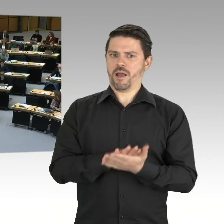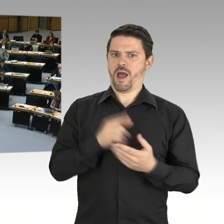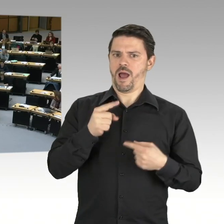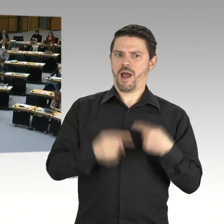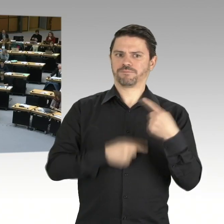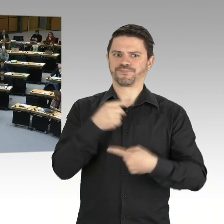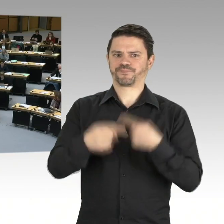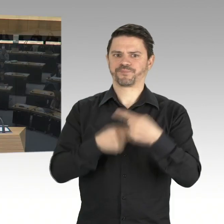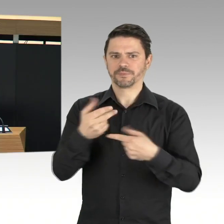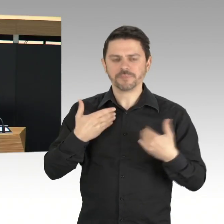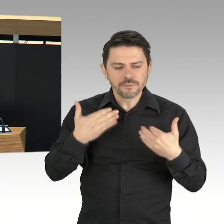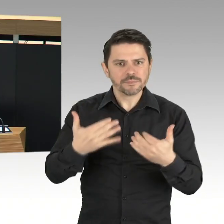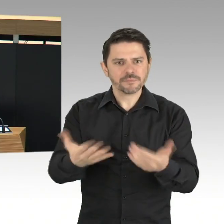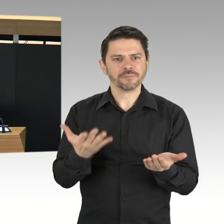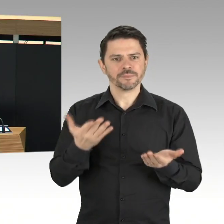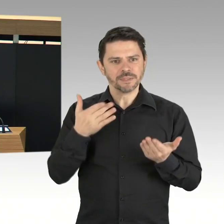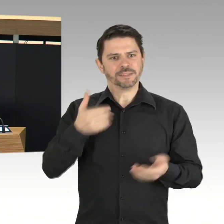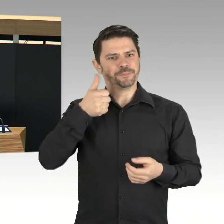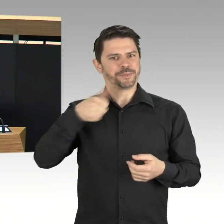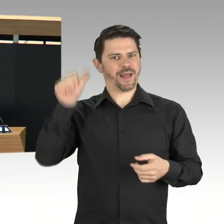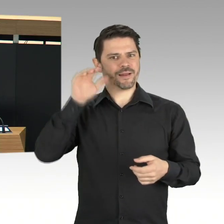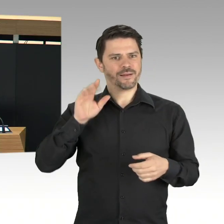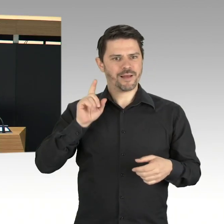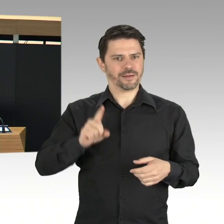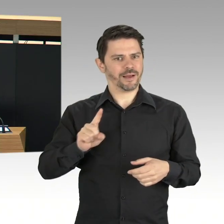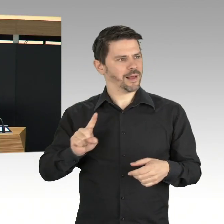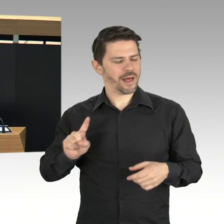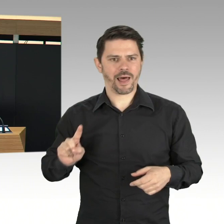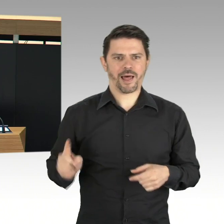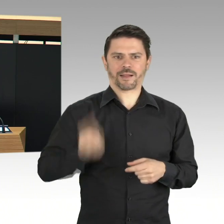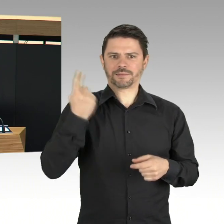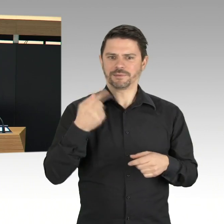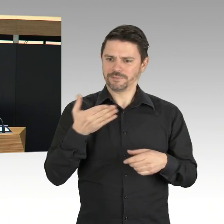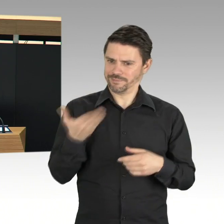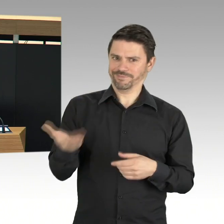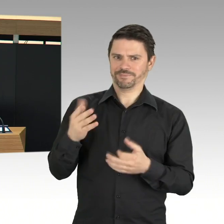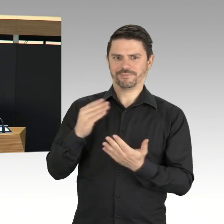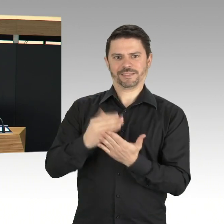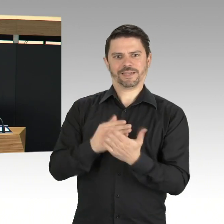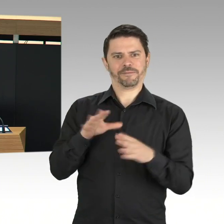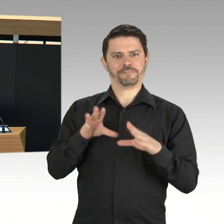Zum Abschluss ist es auch mir wichtig, einigen Beteiligen besonders zu danken.